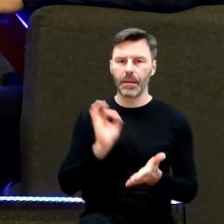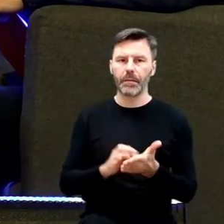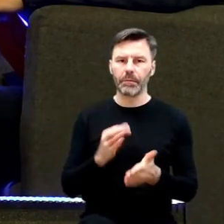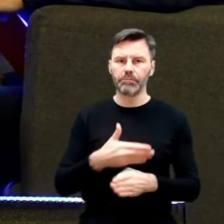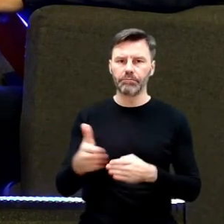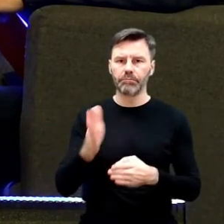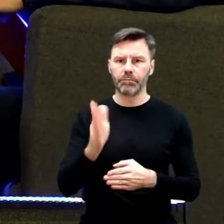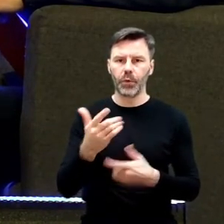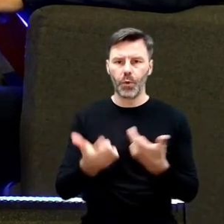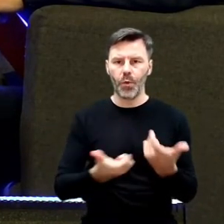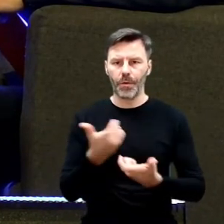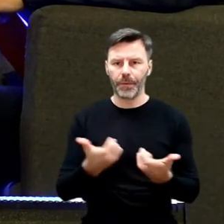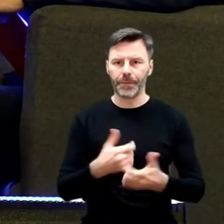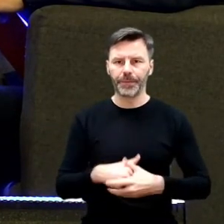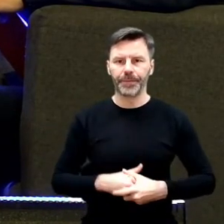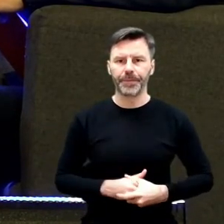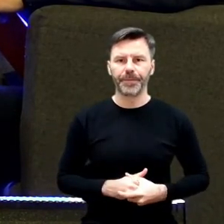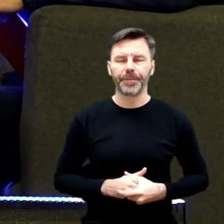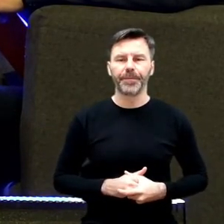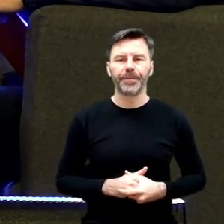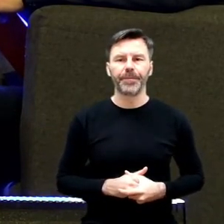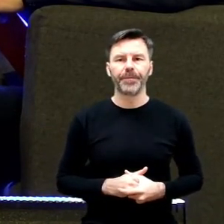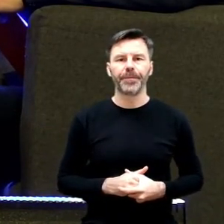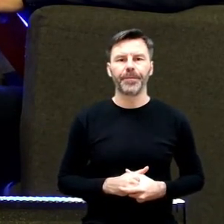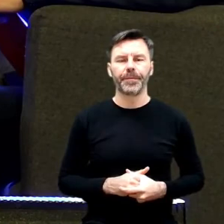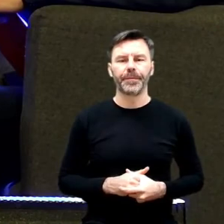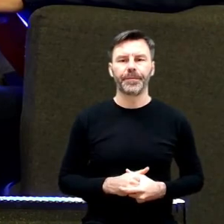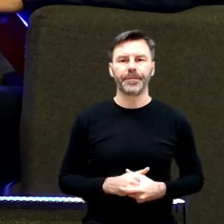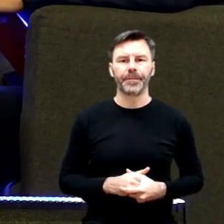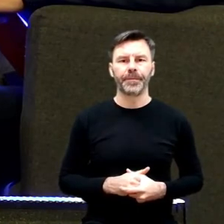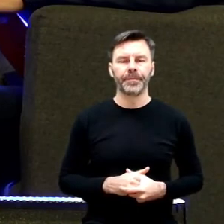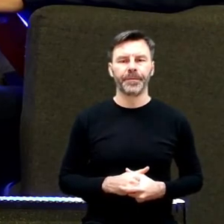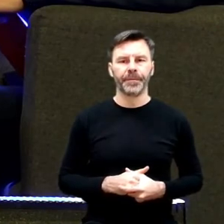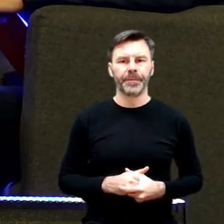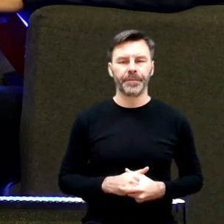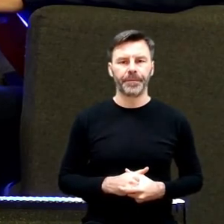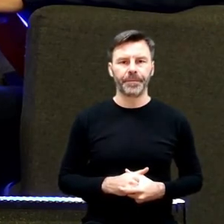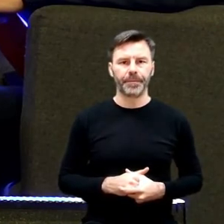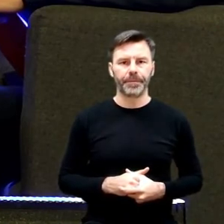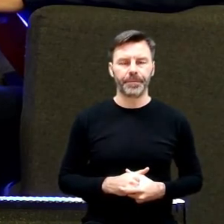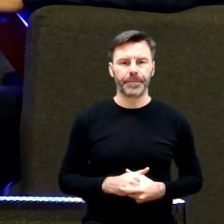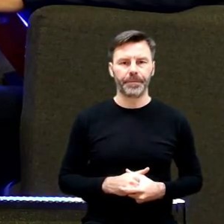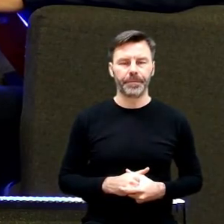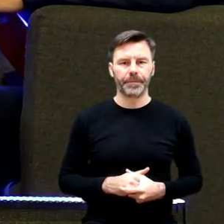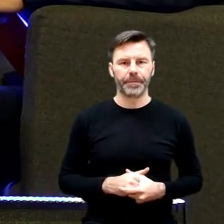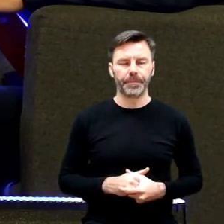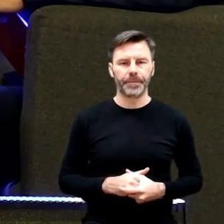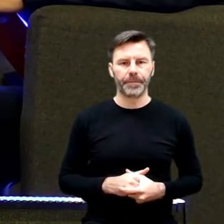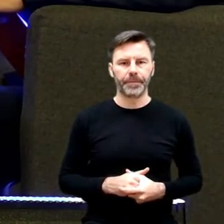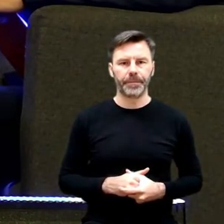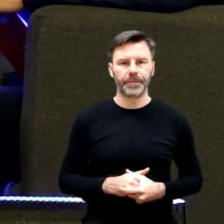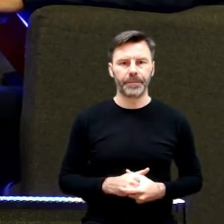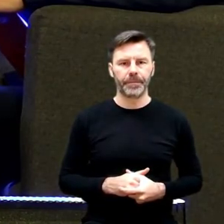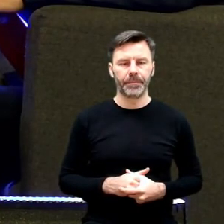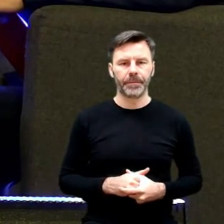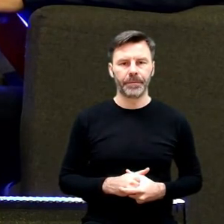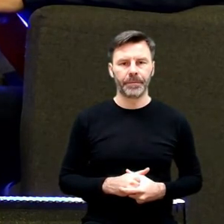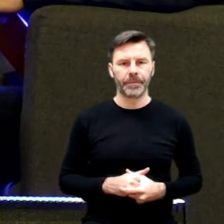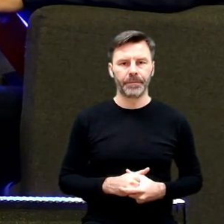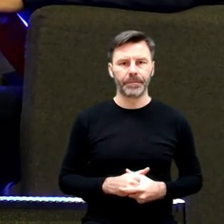Oczywiście to, co też było w pierwszej części panelu wskazane, ta komunikacja z mieszkańcami.